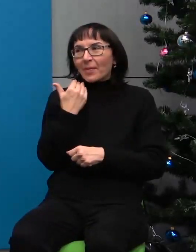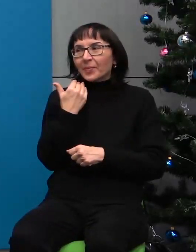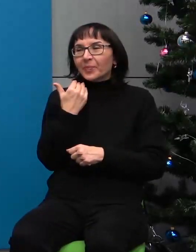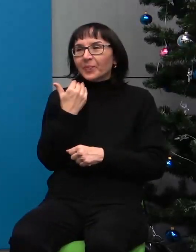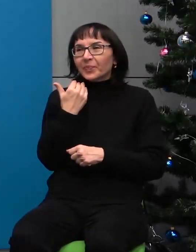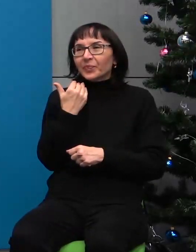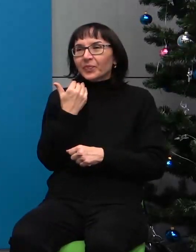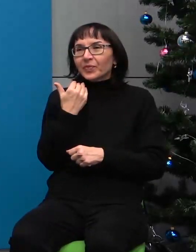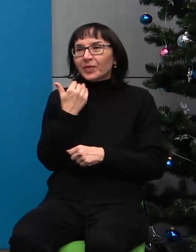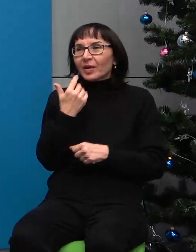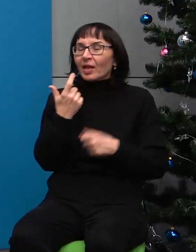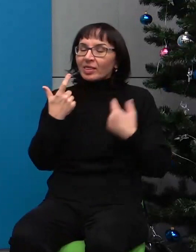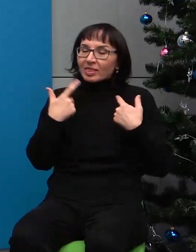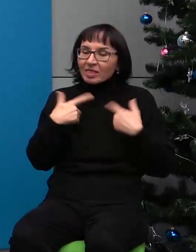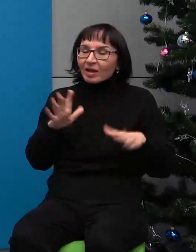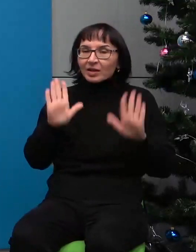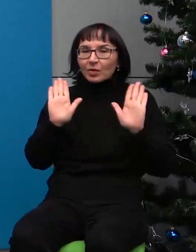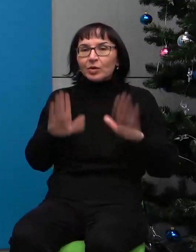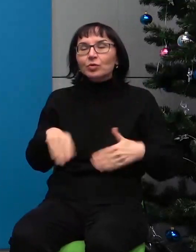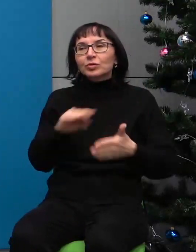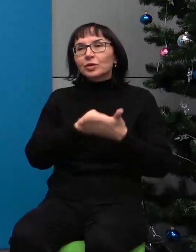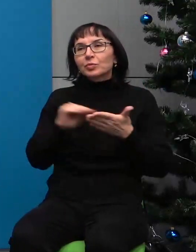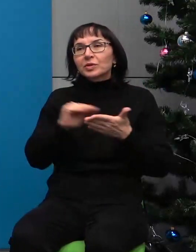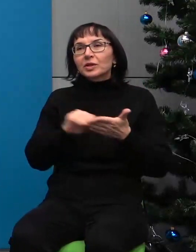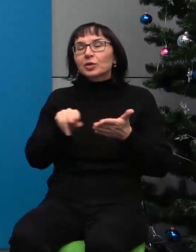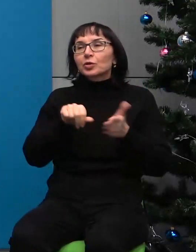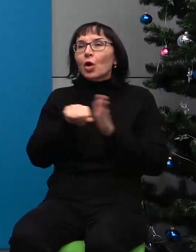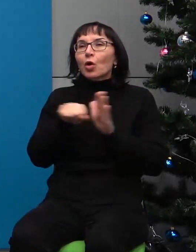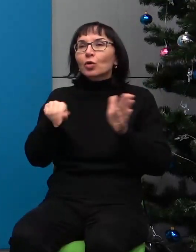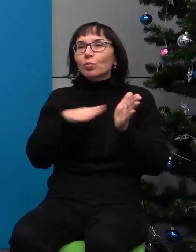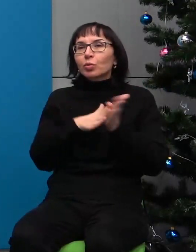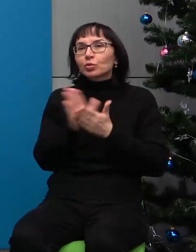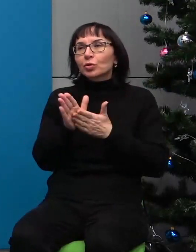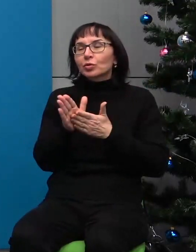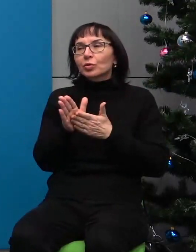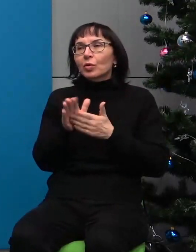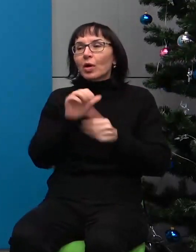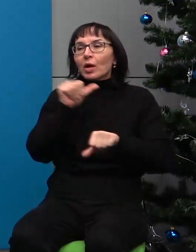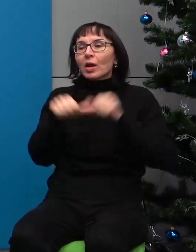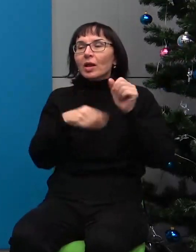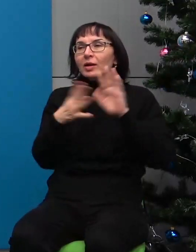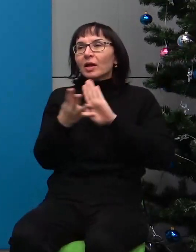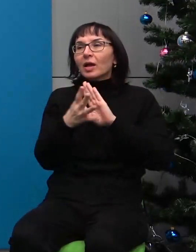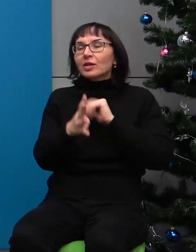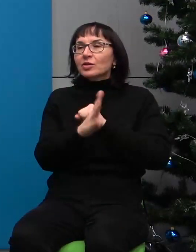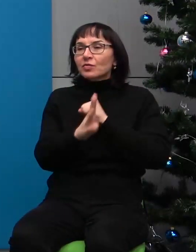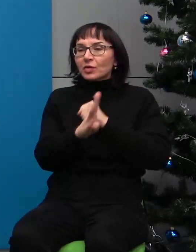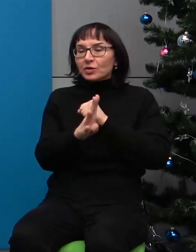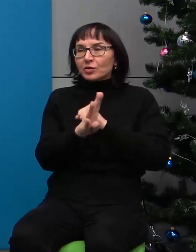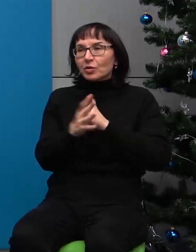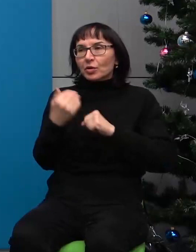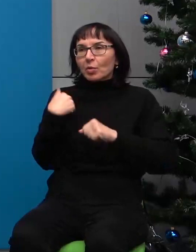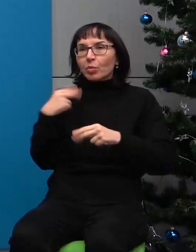Czyli nie chciałeś zostać pisarzem tak od początku? Wiecie Państwo co, w latach 90-tych był taki wynalazek jak kalendarz Szalonego Małolata.